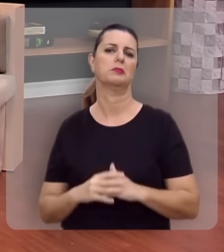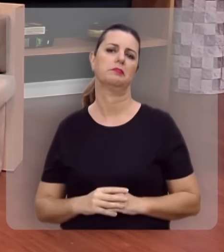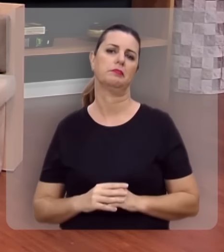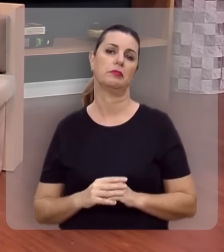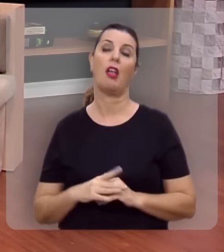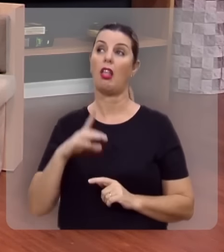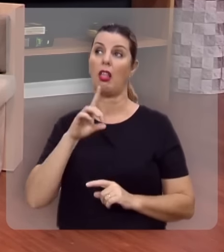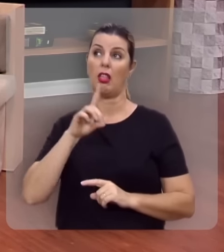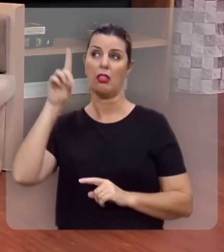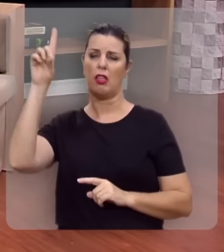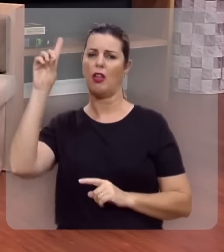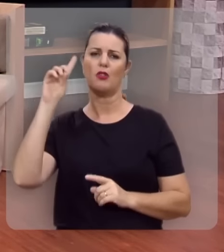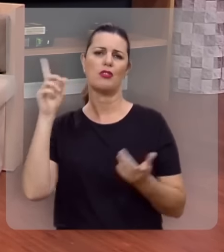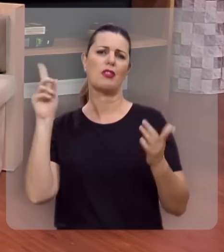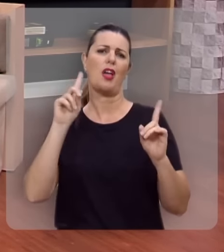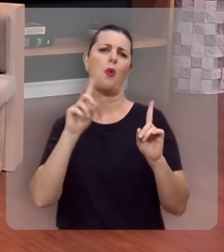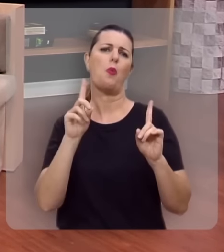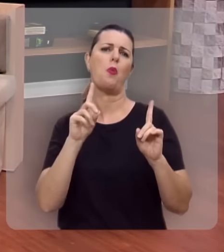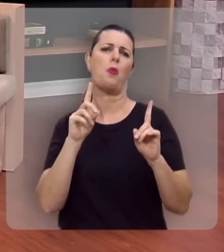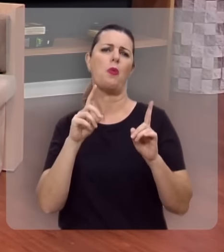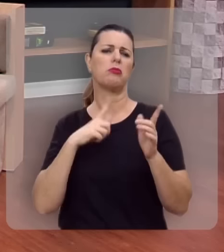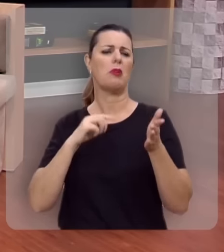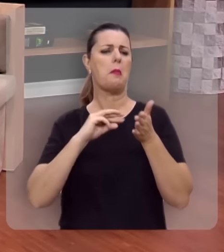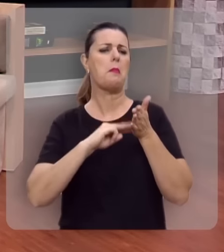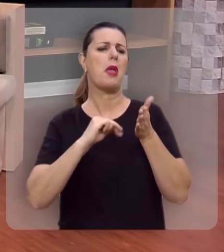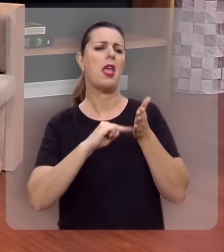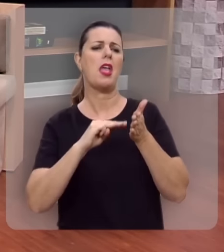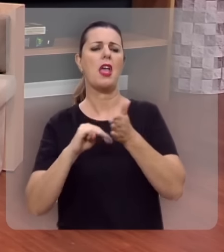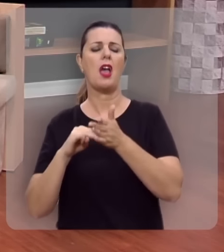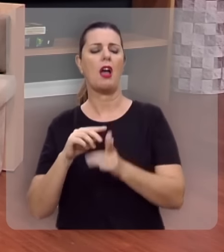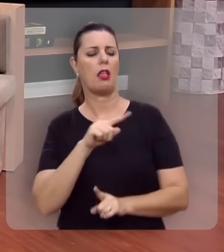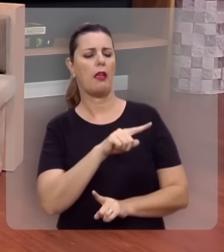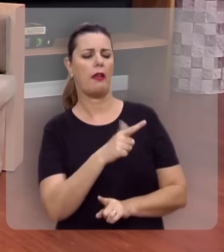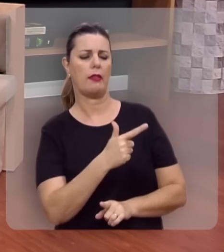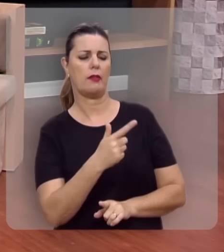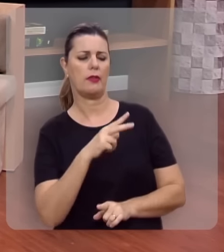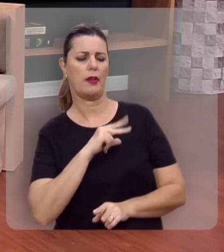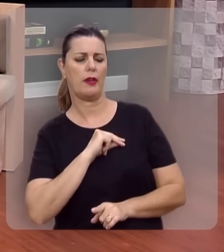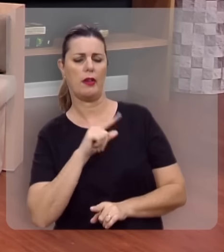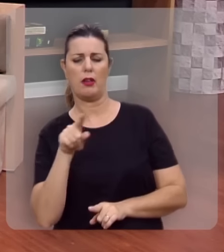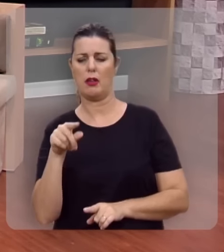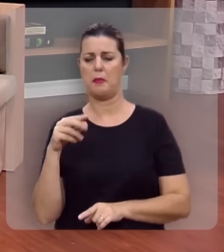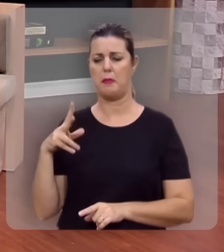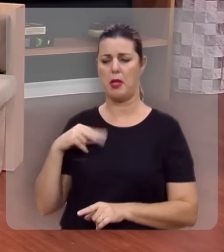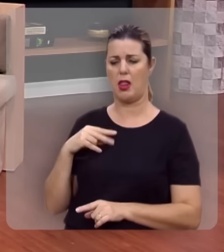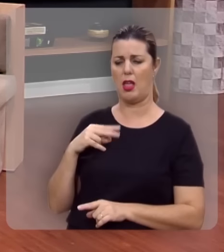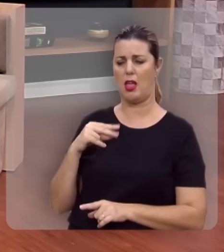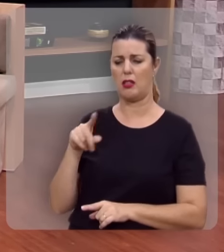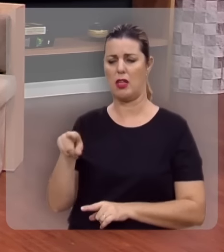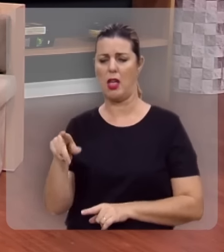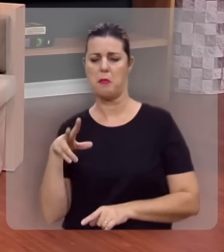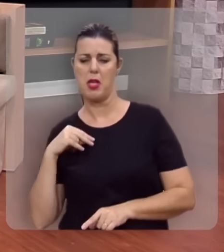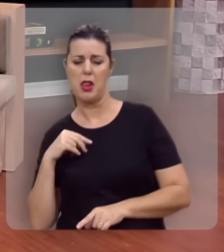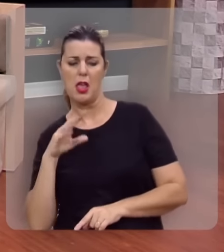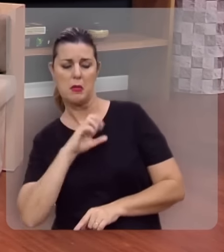Deus não adotou nenhum método de "não aquele ali tem méritos, aqui então ele merece ser amado",